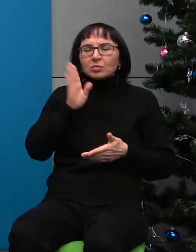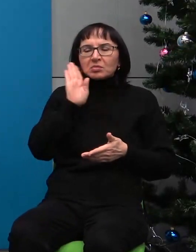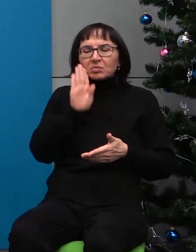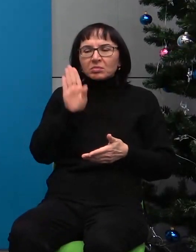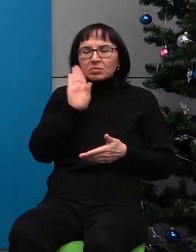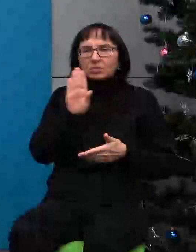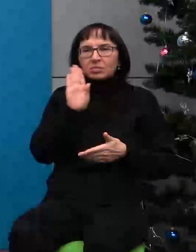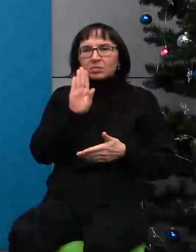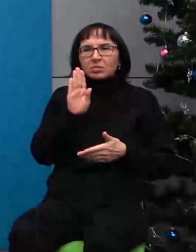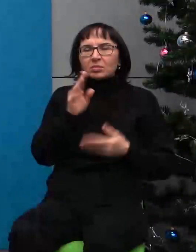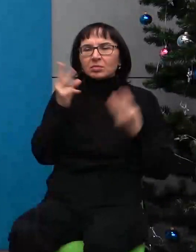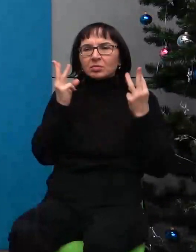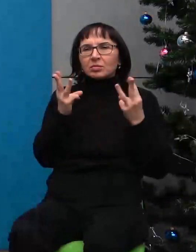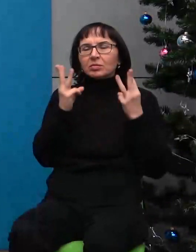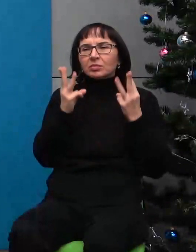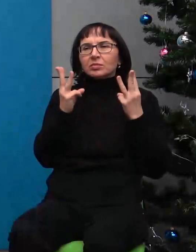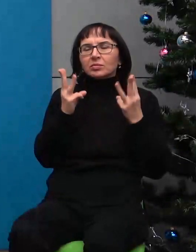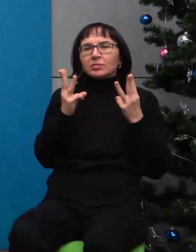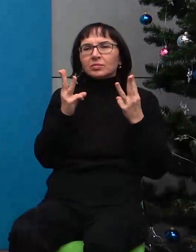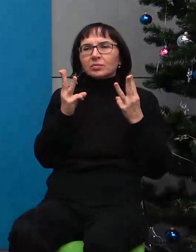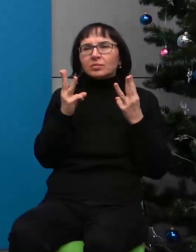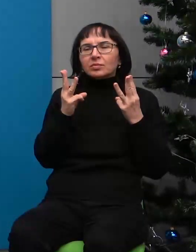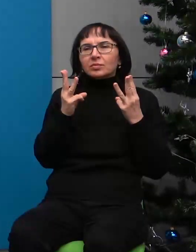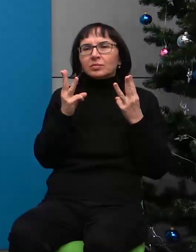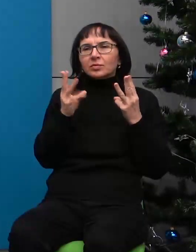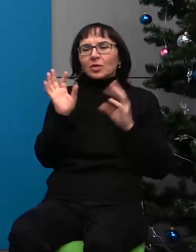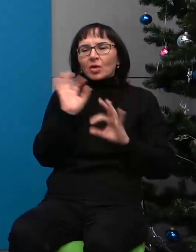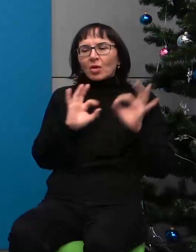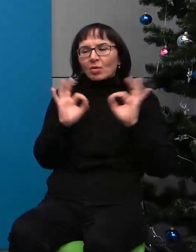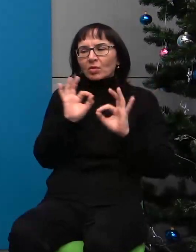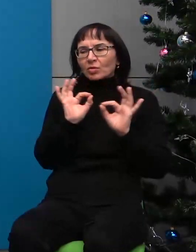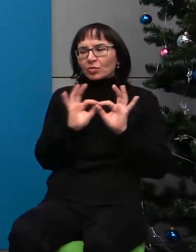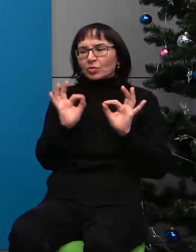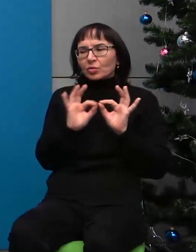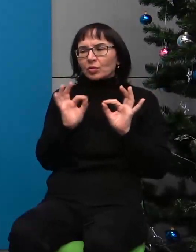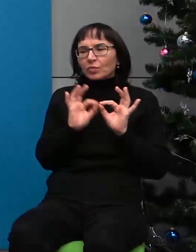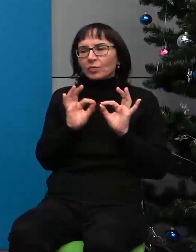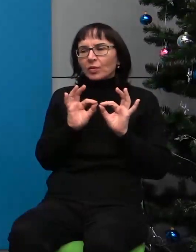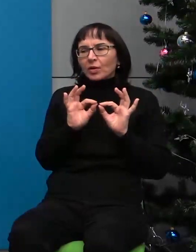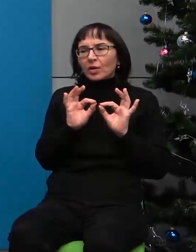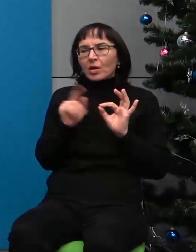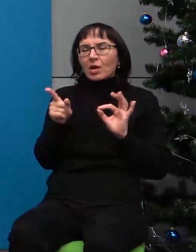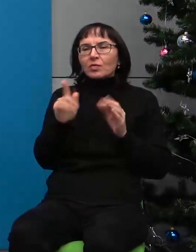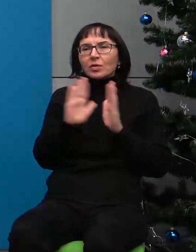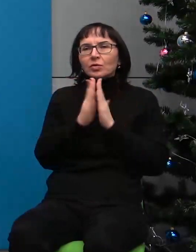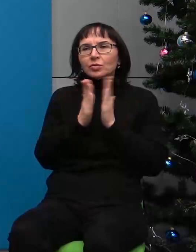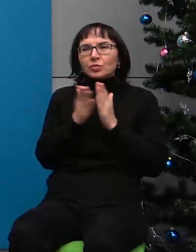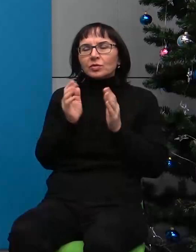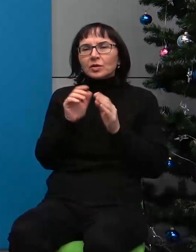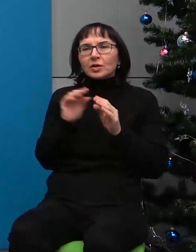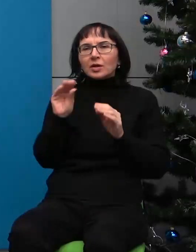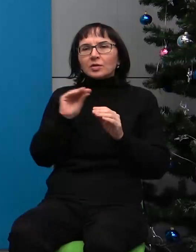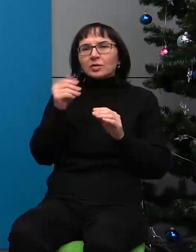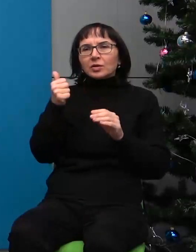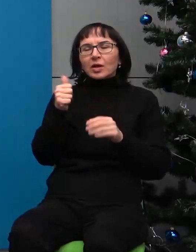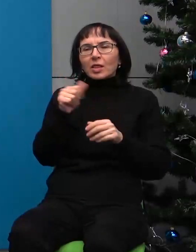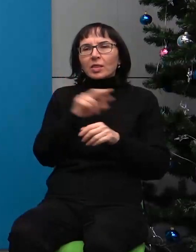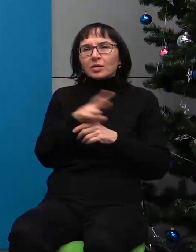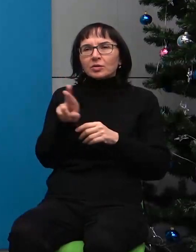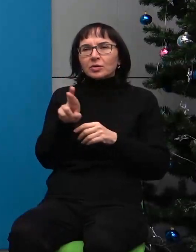Już jakby oszczędzę szczegółów, ale jeszcze w tej książce jest jedna rzecz, że w Mariupolu była taka scena,